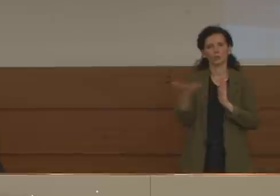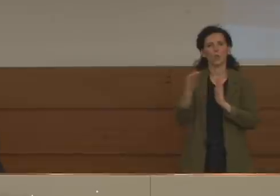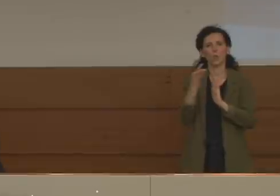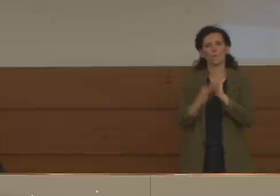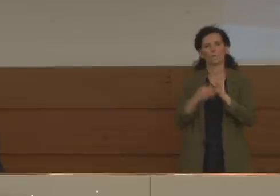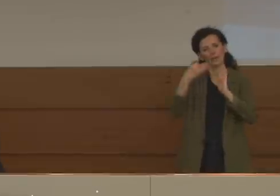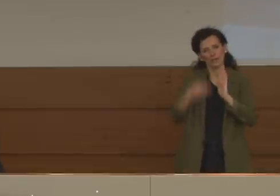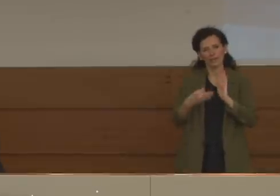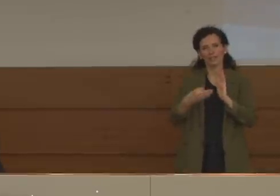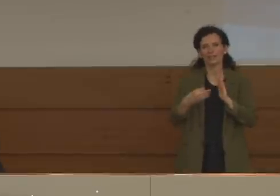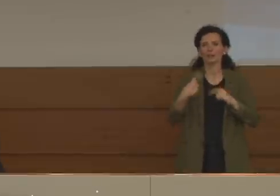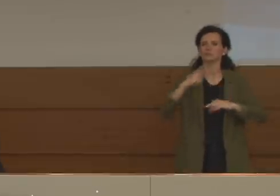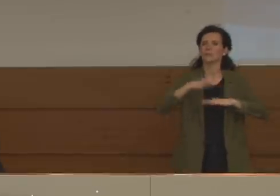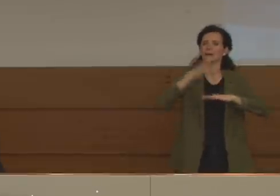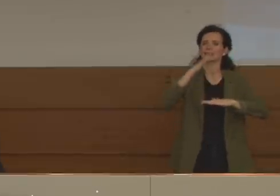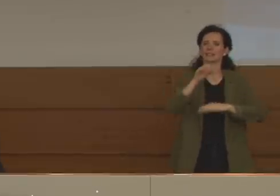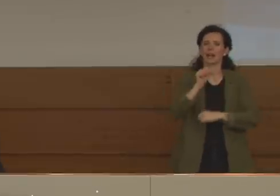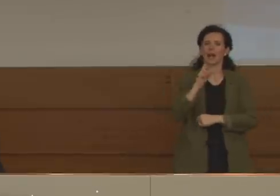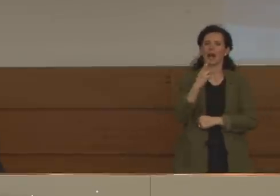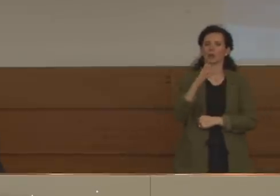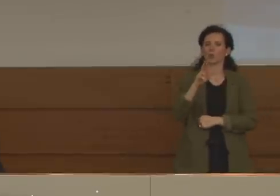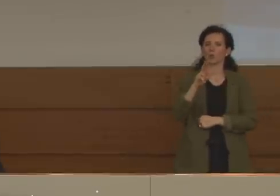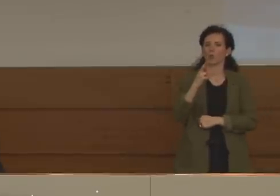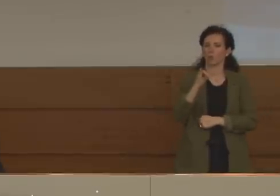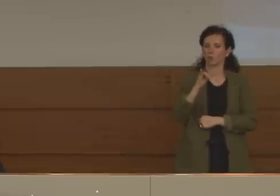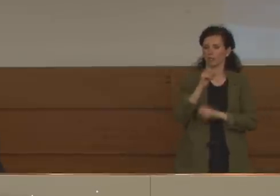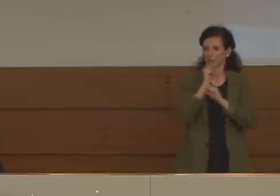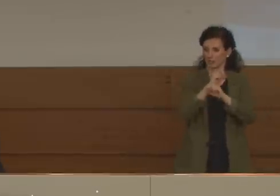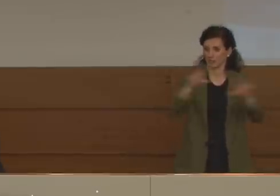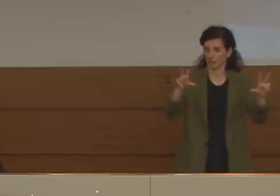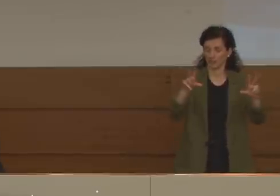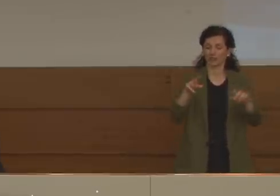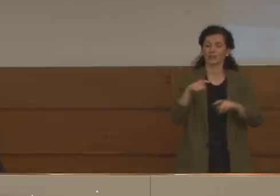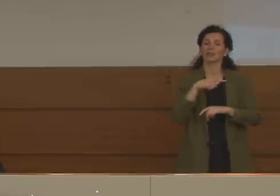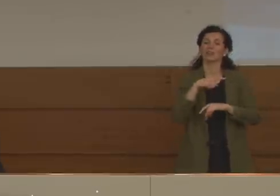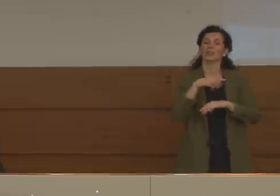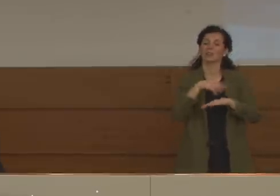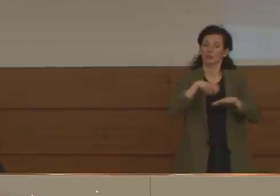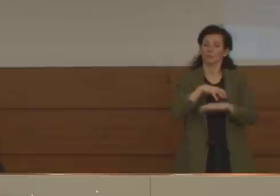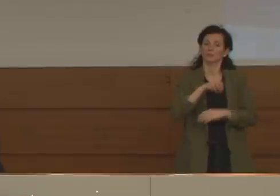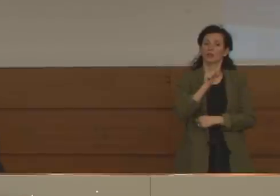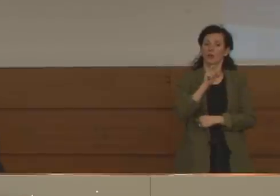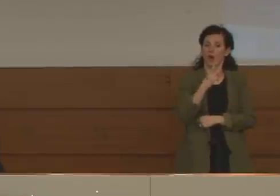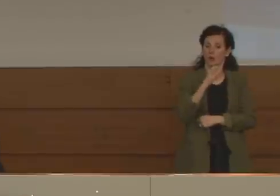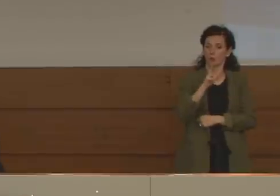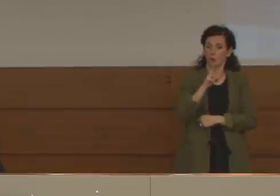Lui ha un dato aggiornato e credo che